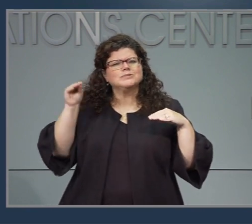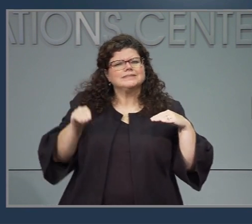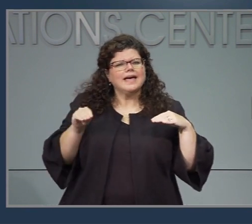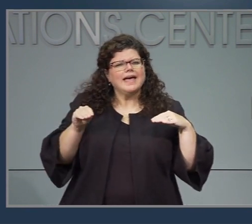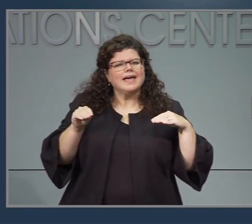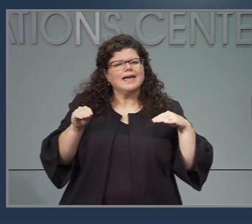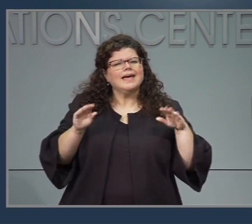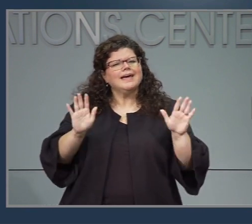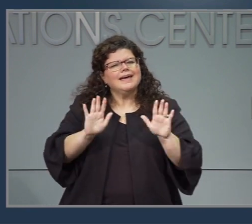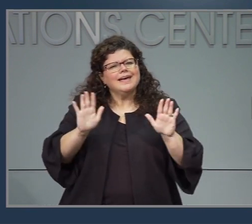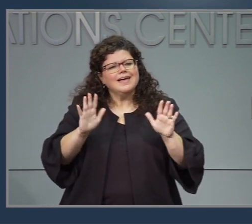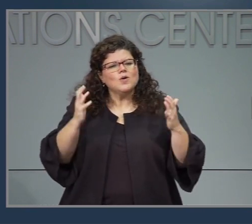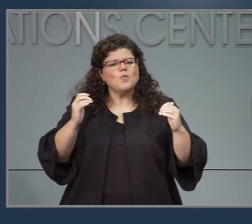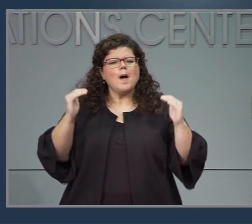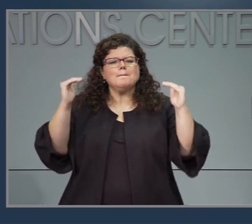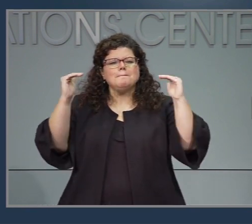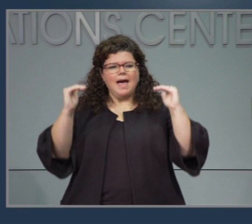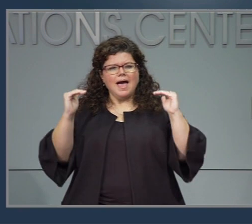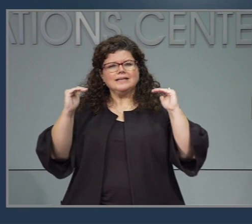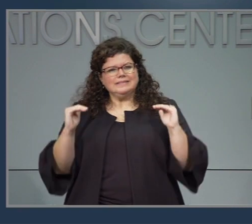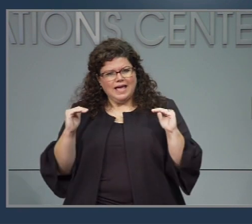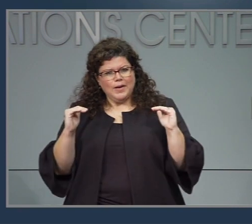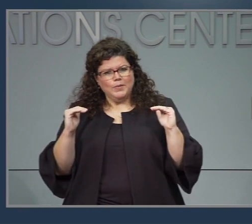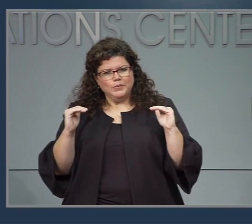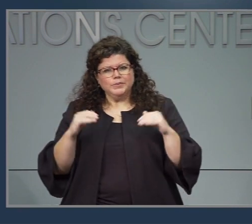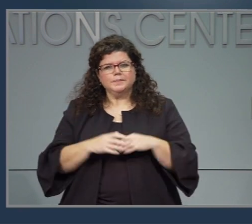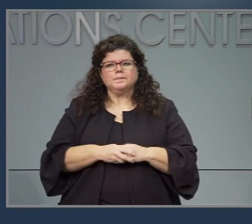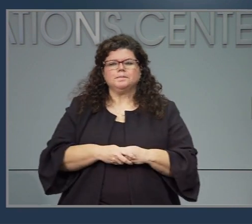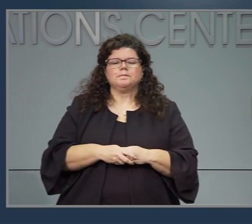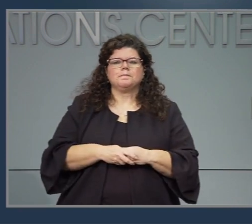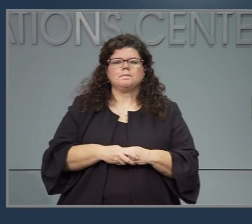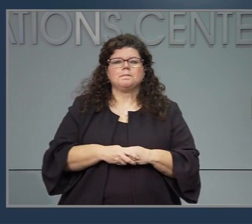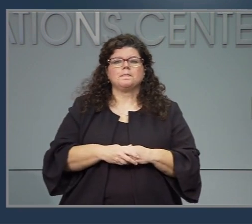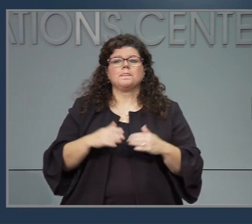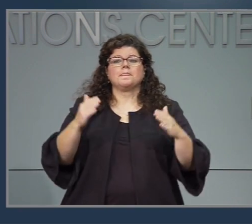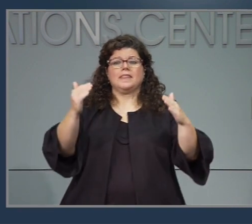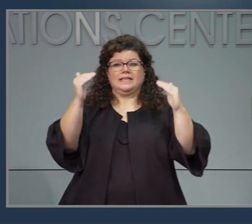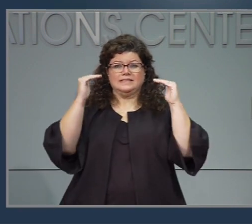porcentaje positivo subió a seis, debemos seguir trabajando